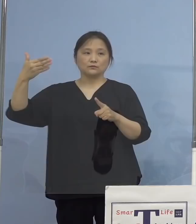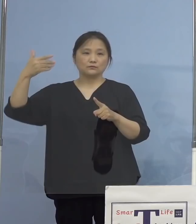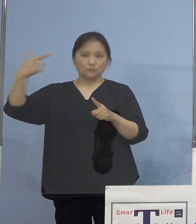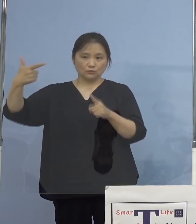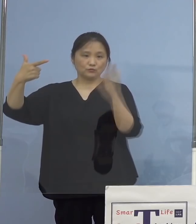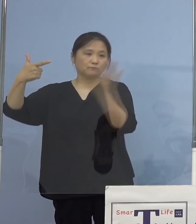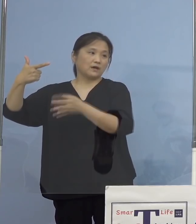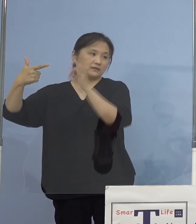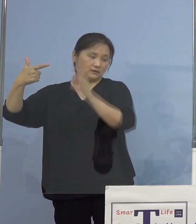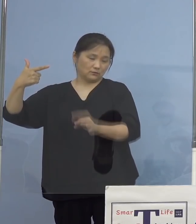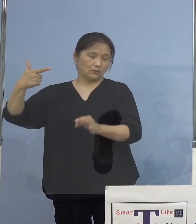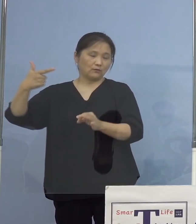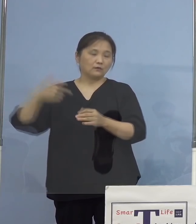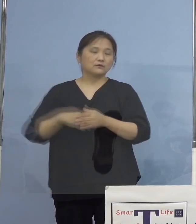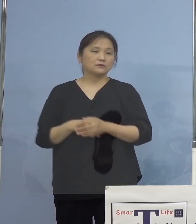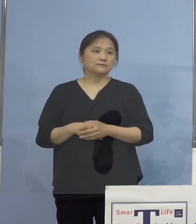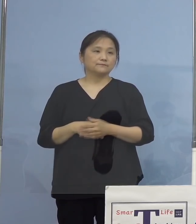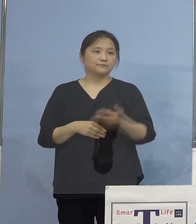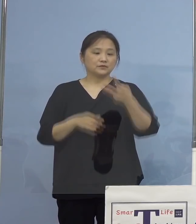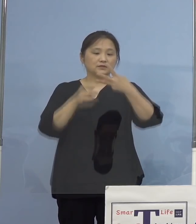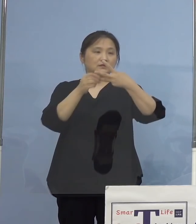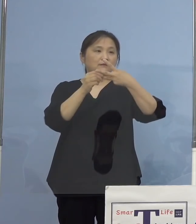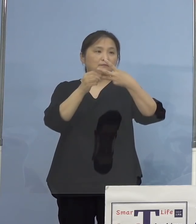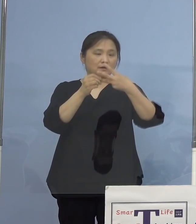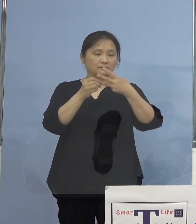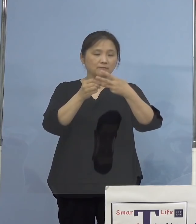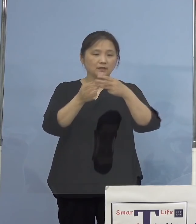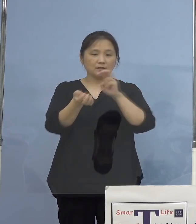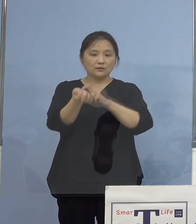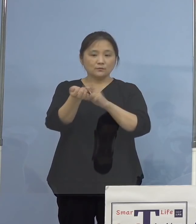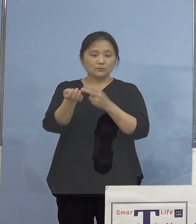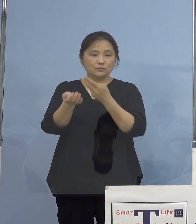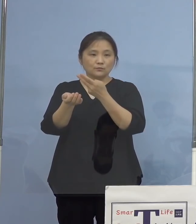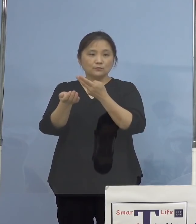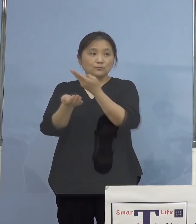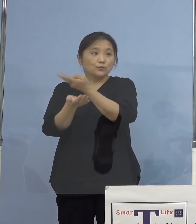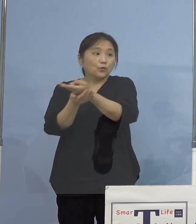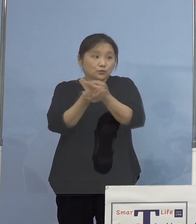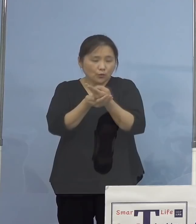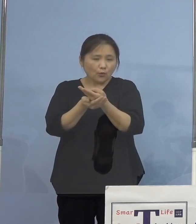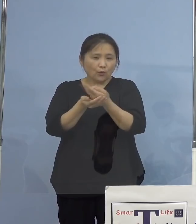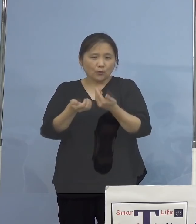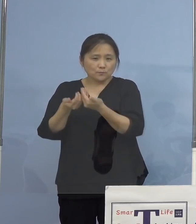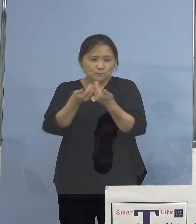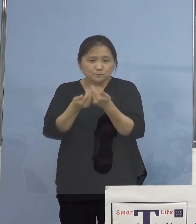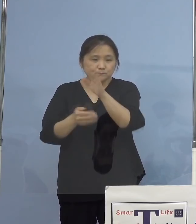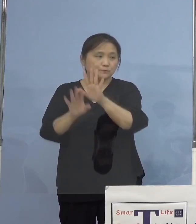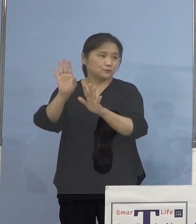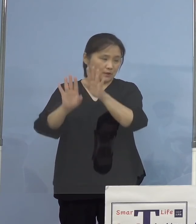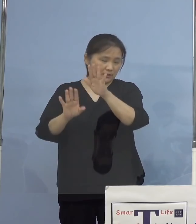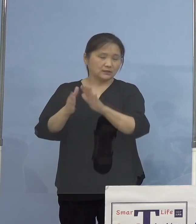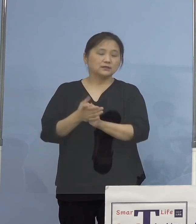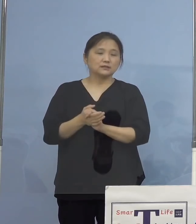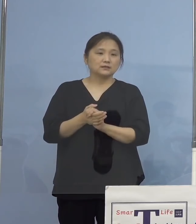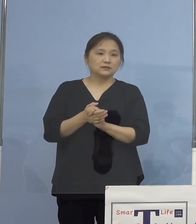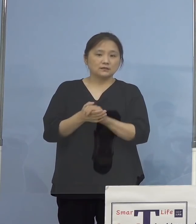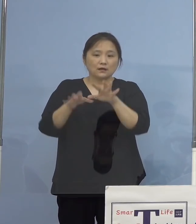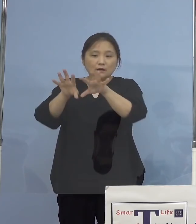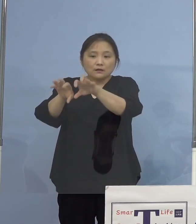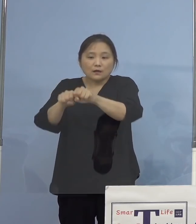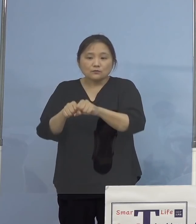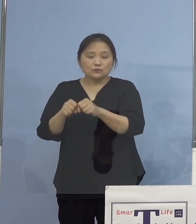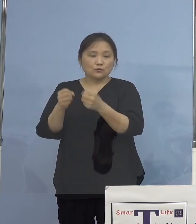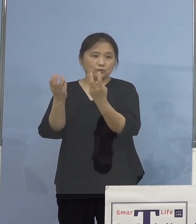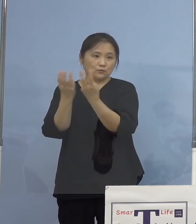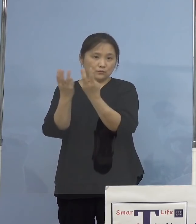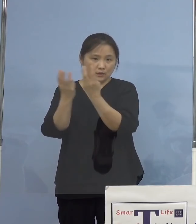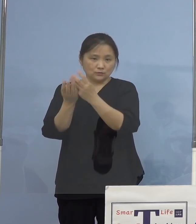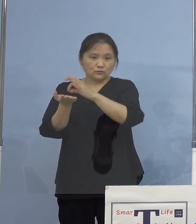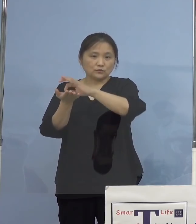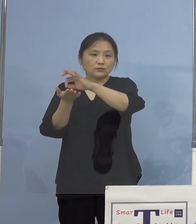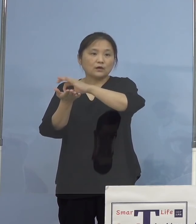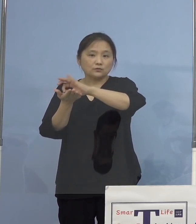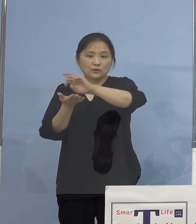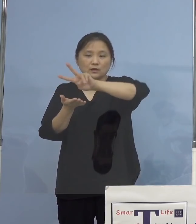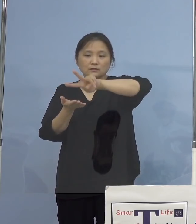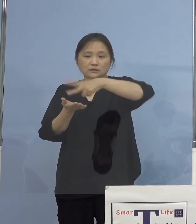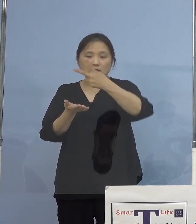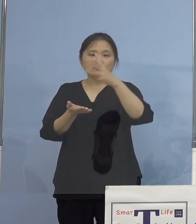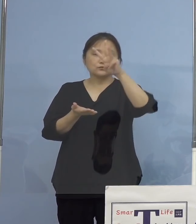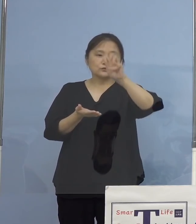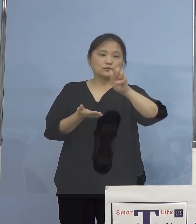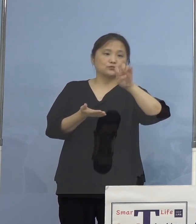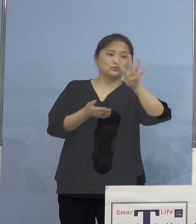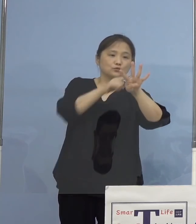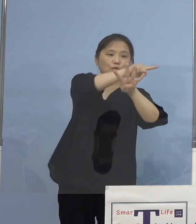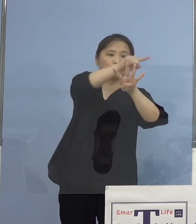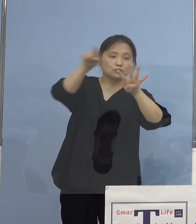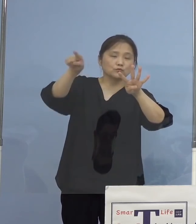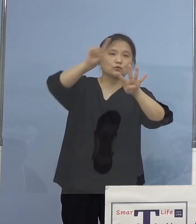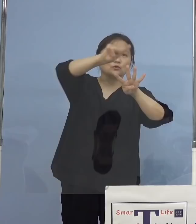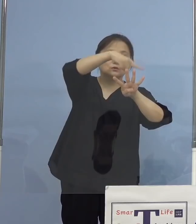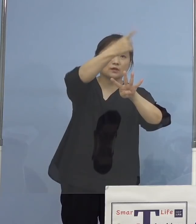次に3番目の項目、病床の逼迫具合 1番目は確保病床の使用率、234分の128